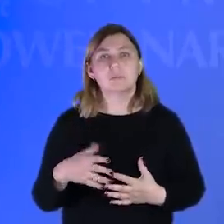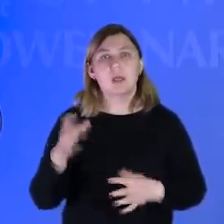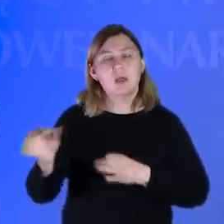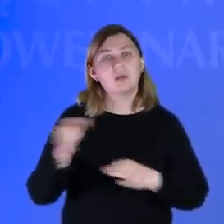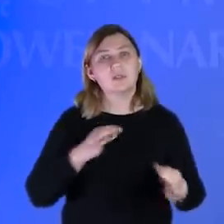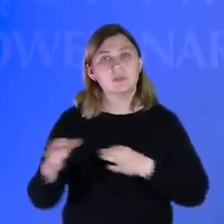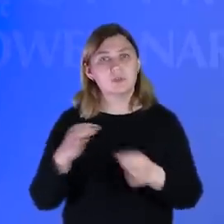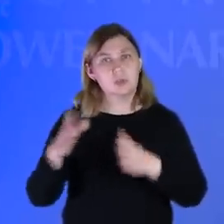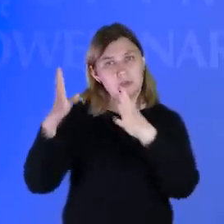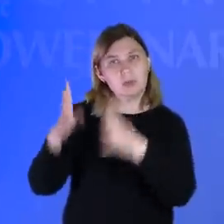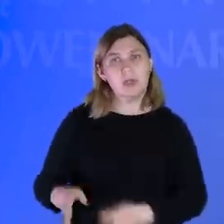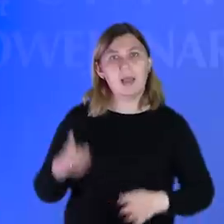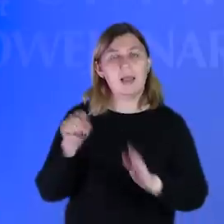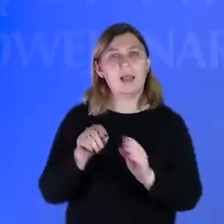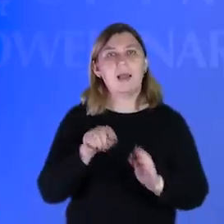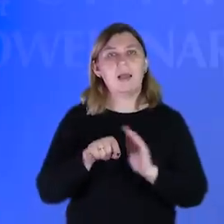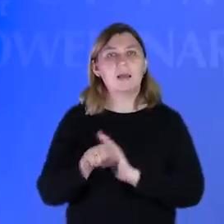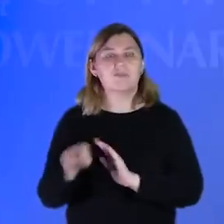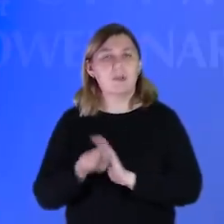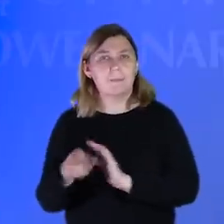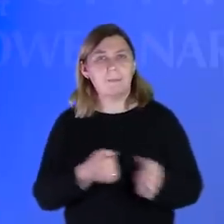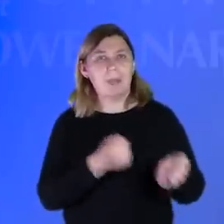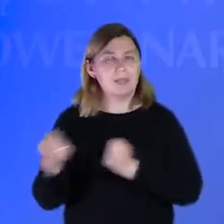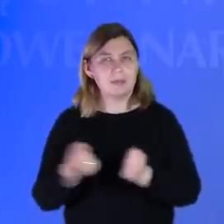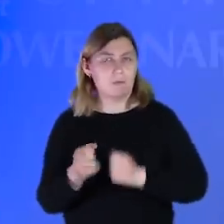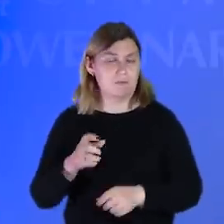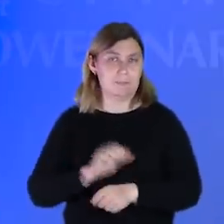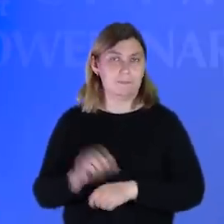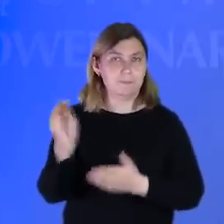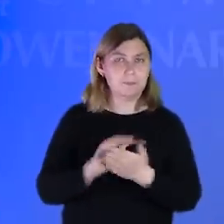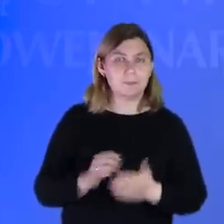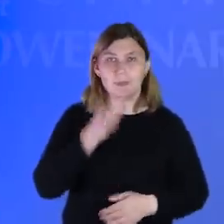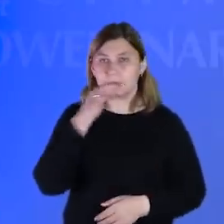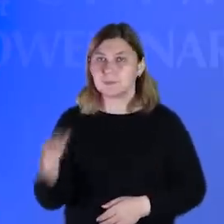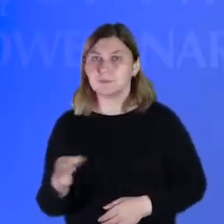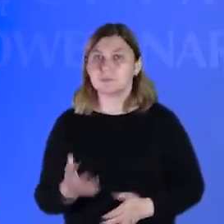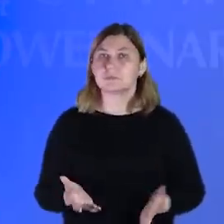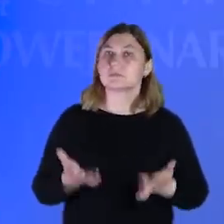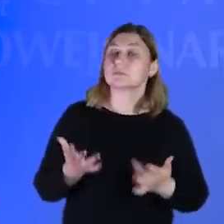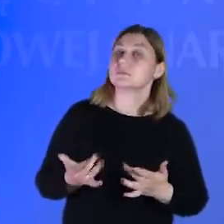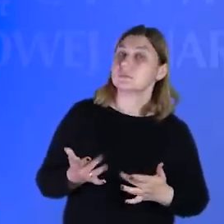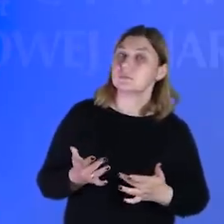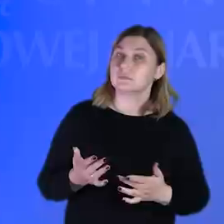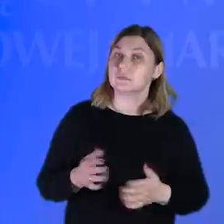historia chociażby przemytników jest opisana. I w tym kontekście mam pytanie: na ile przemyt,